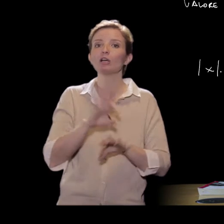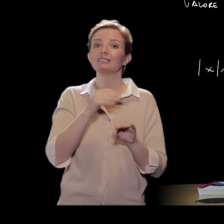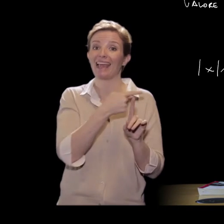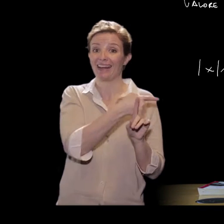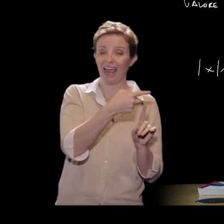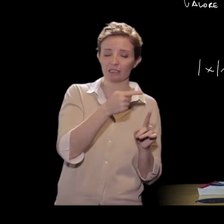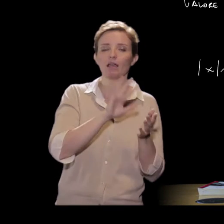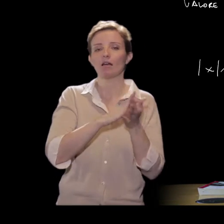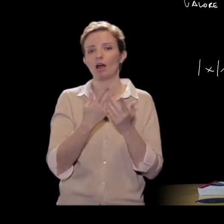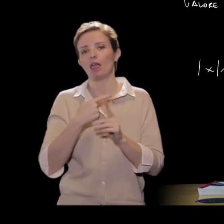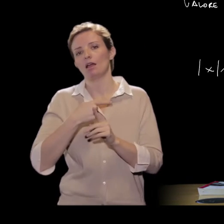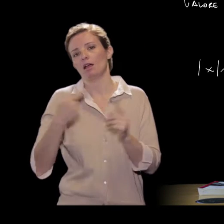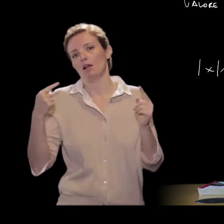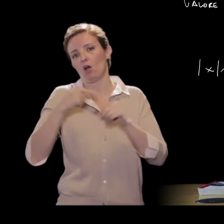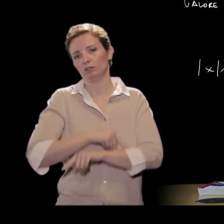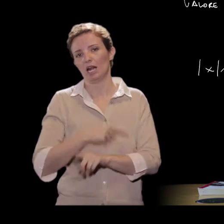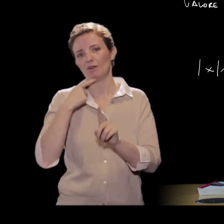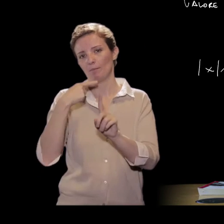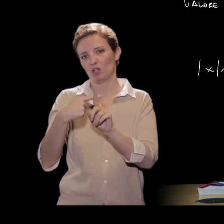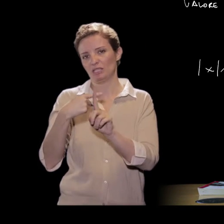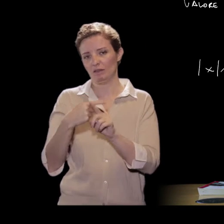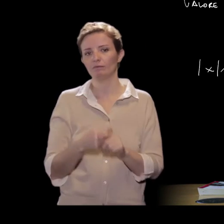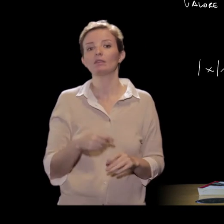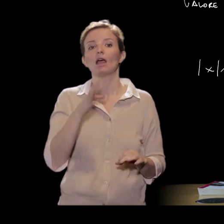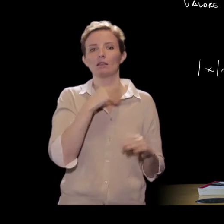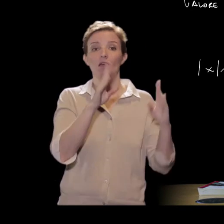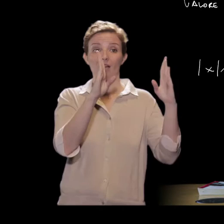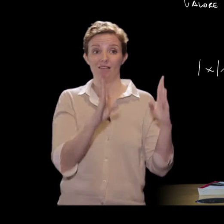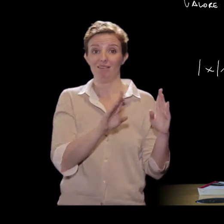Il modulo di x è uguale a x se x è maggiore o uguale di 0